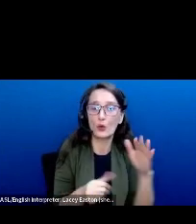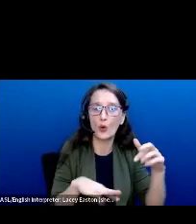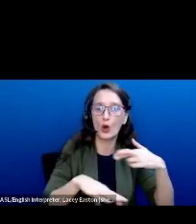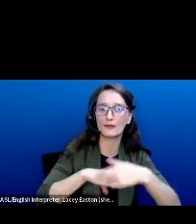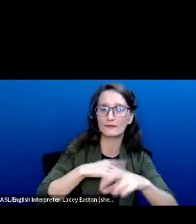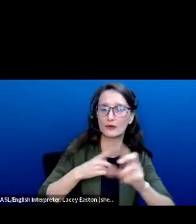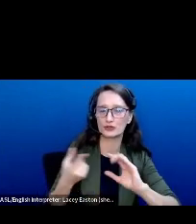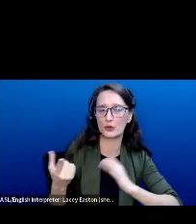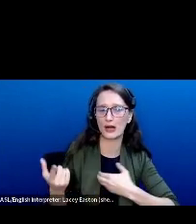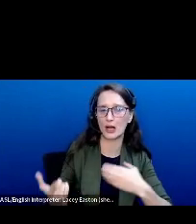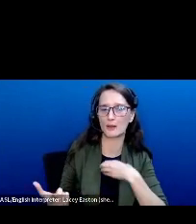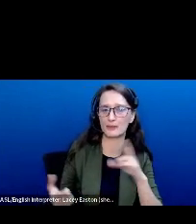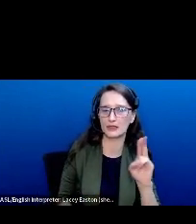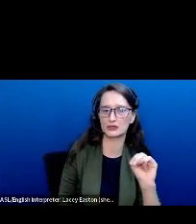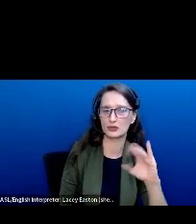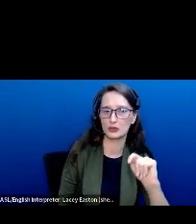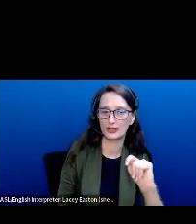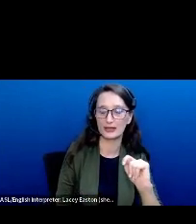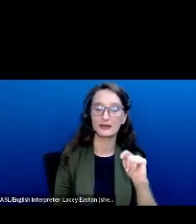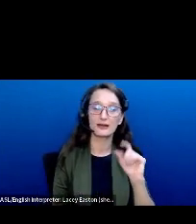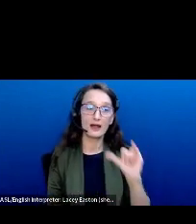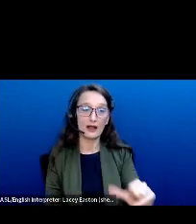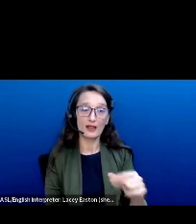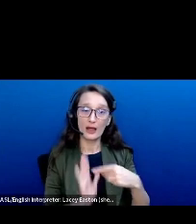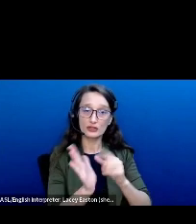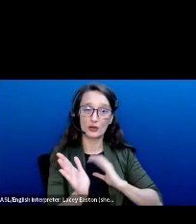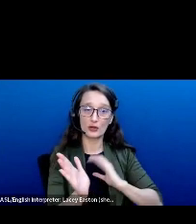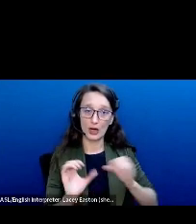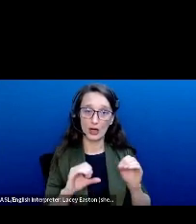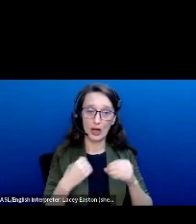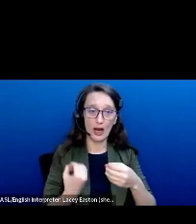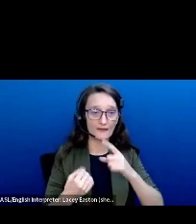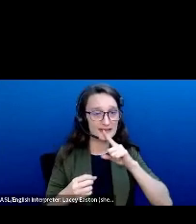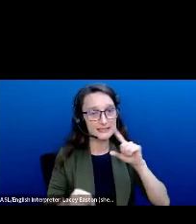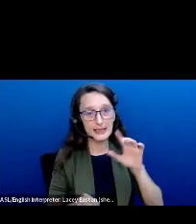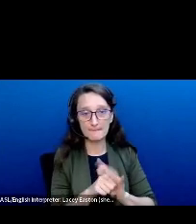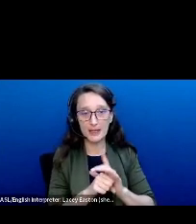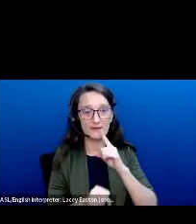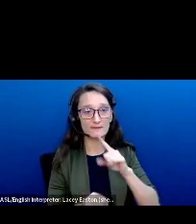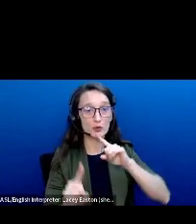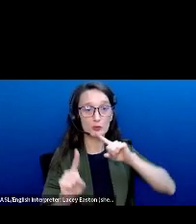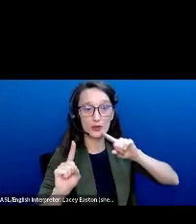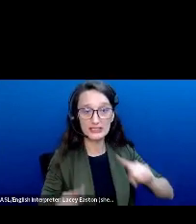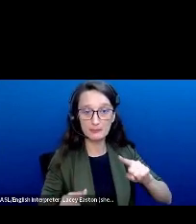funciones clave reflejan el compromiso de la oficina de ser receptiva, colaborativa y enfocada en las soluciones.